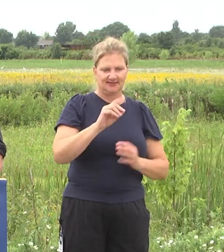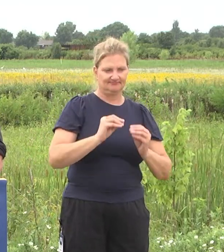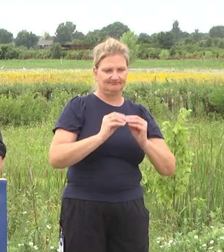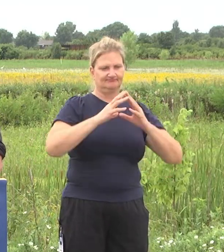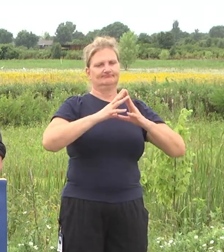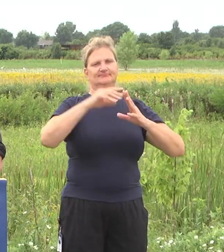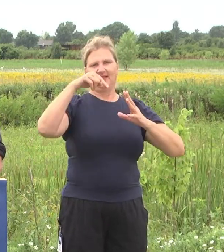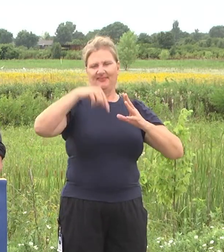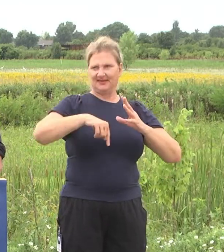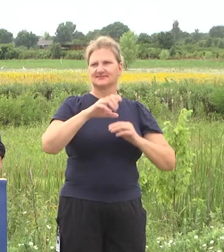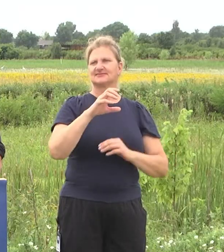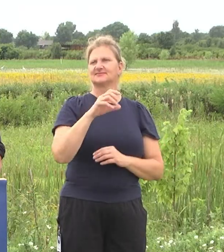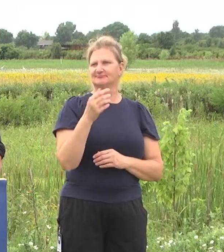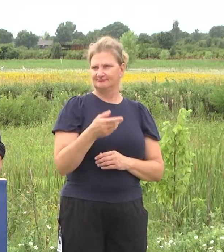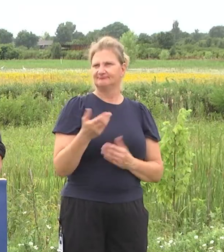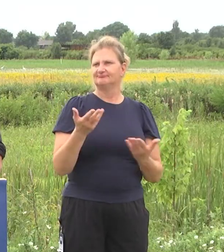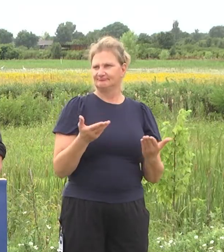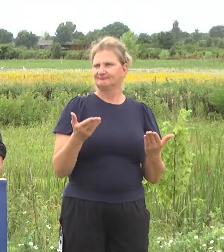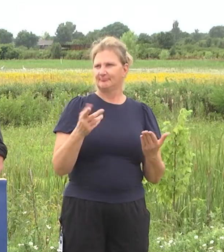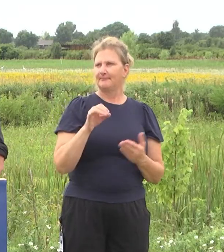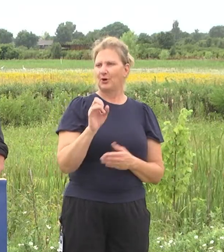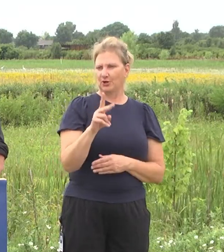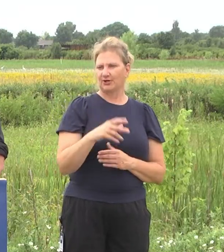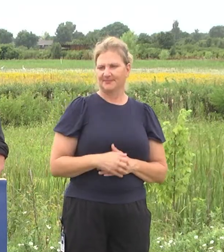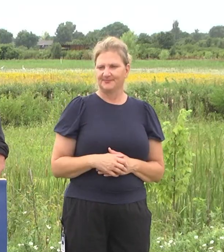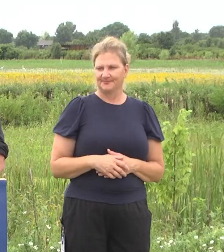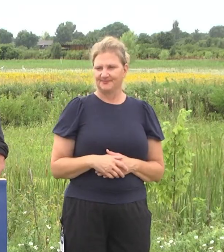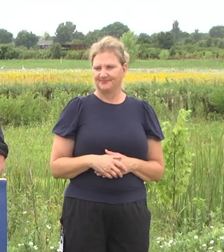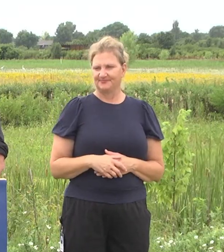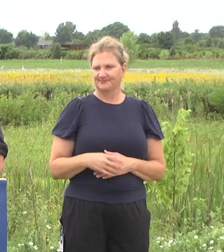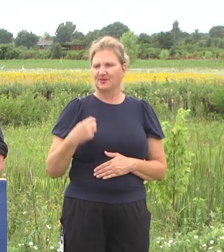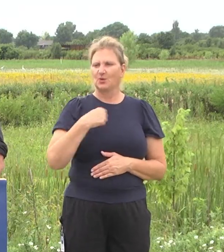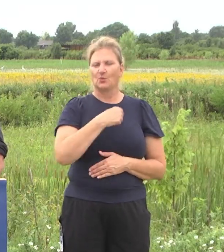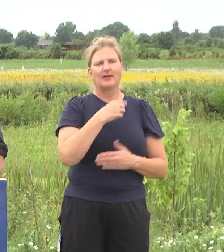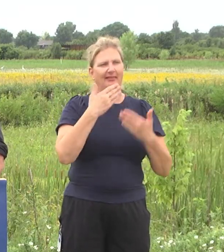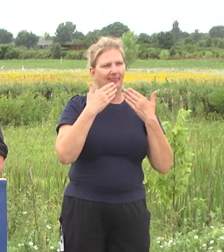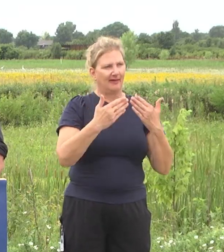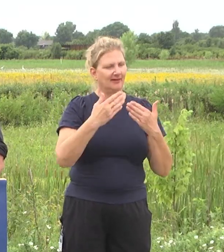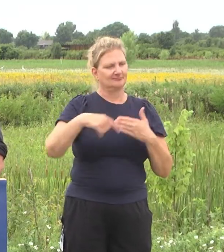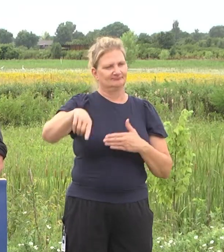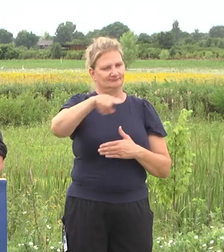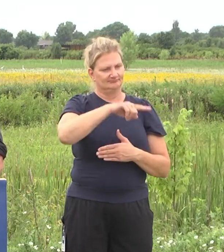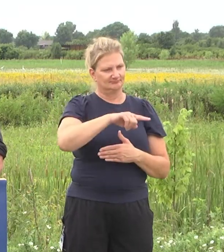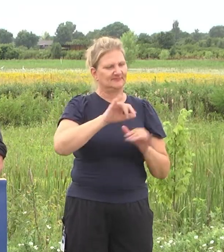grupo de ingenieros para la propuesta original. Creo que es importante reconocer también a Jerry